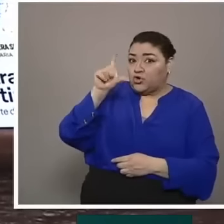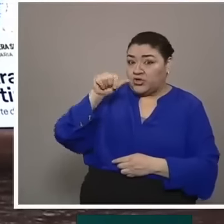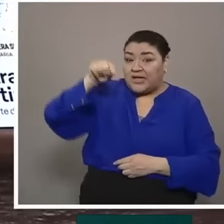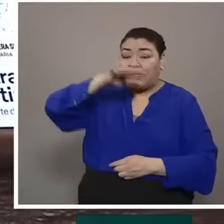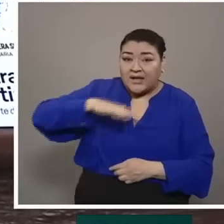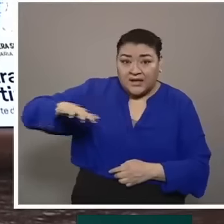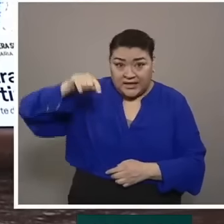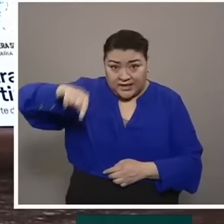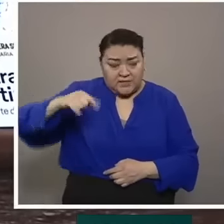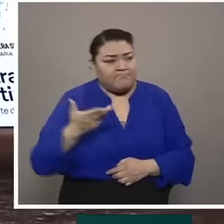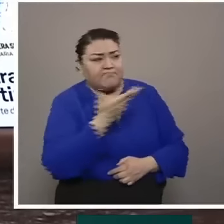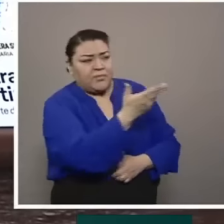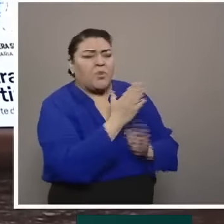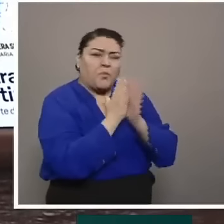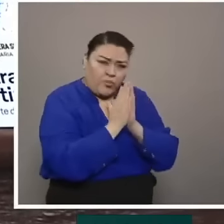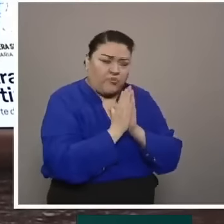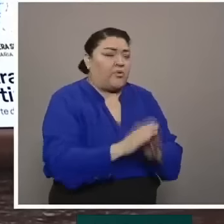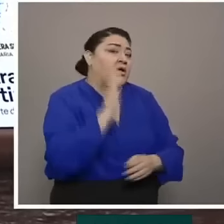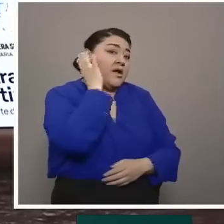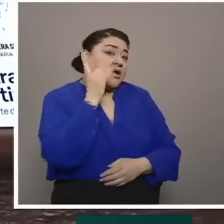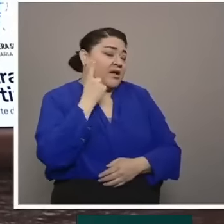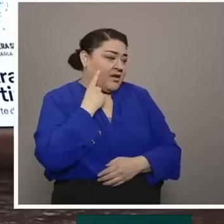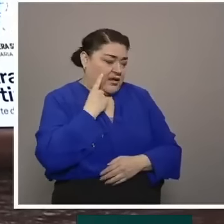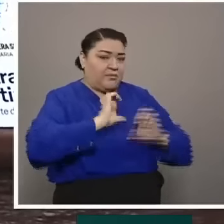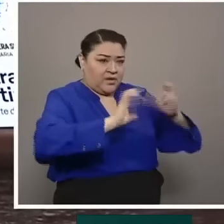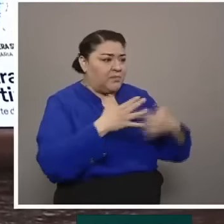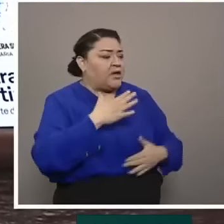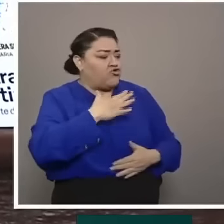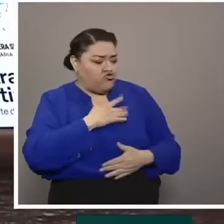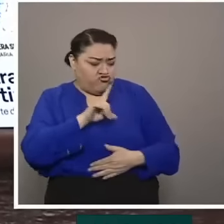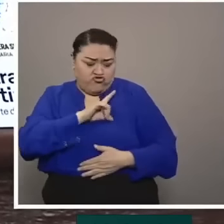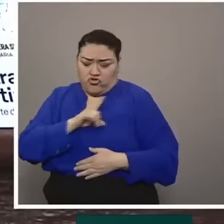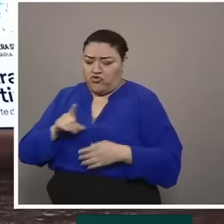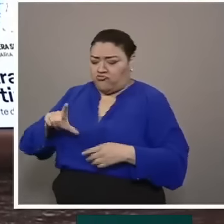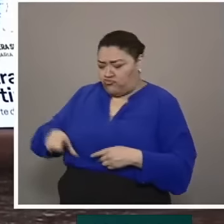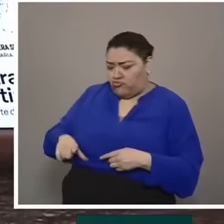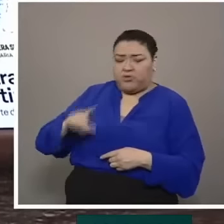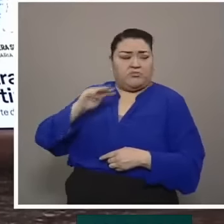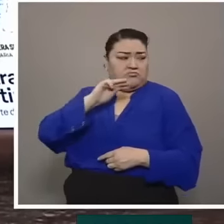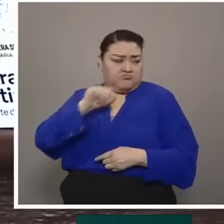Estado de Chiapas que se reconociera su gobierno comunitario. Ante la falta de respuesta,